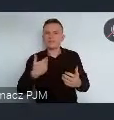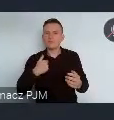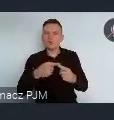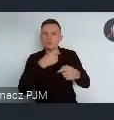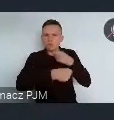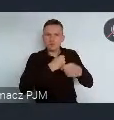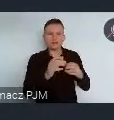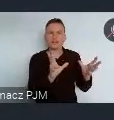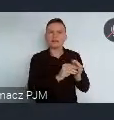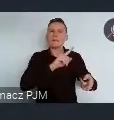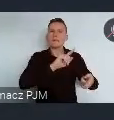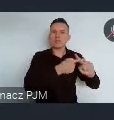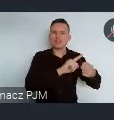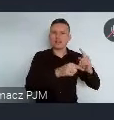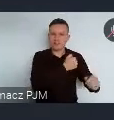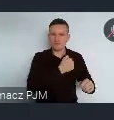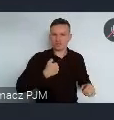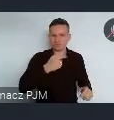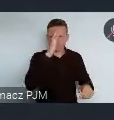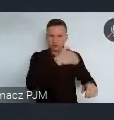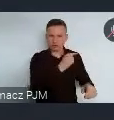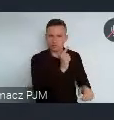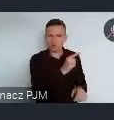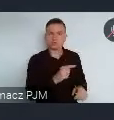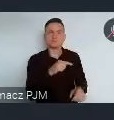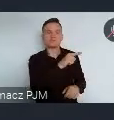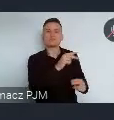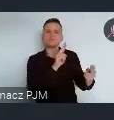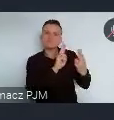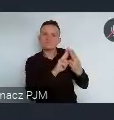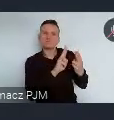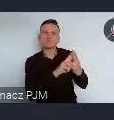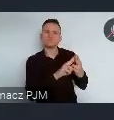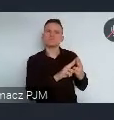która jest konsultantem merytorycznym dla naszych działań w projekcie Human Smart City.